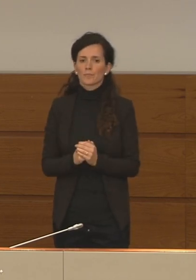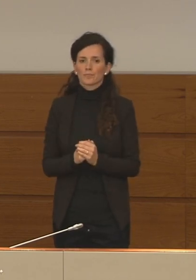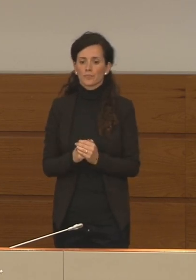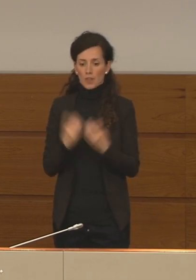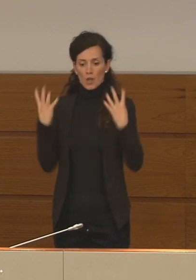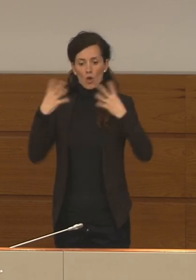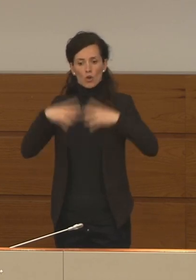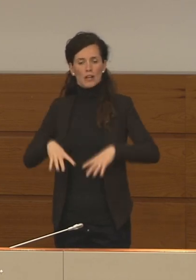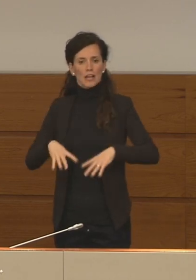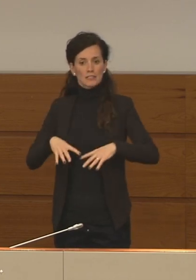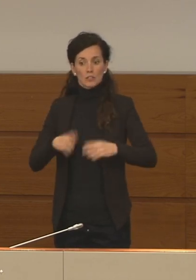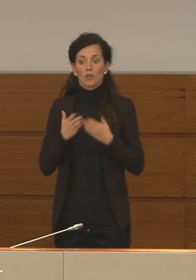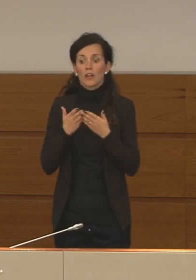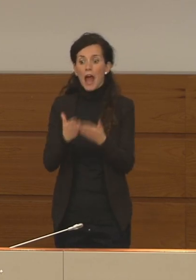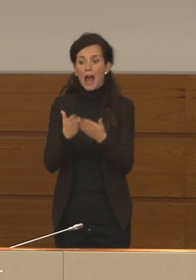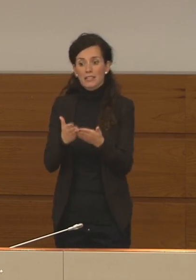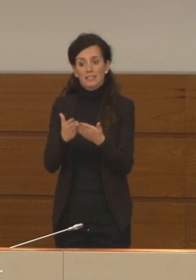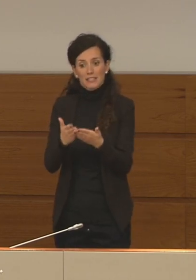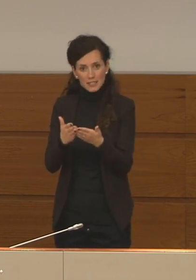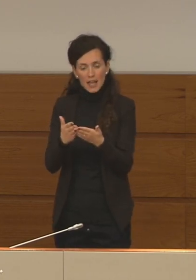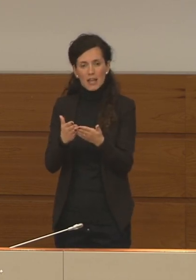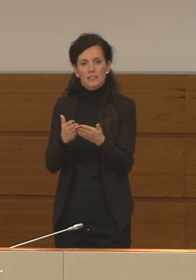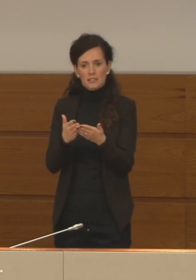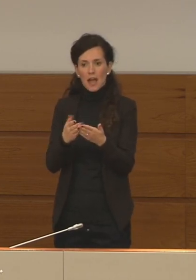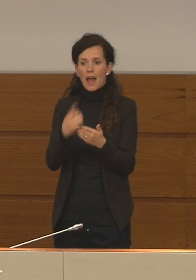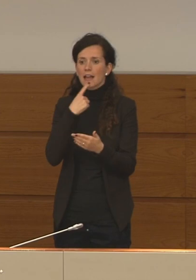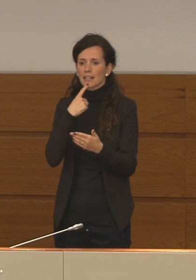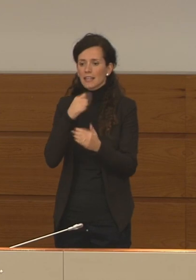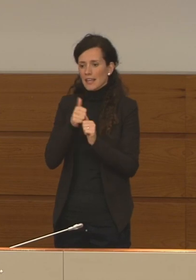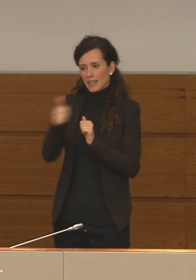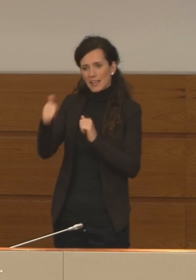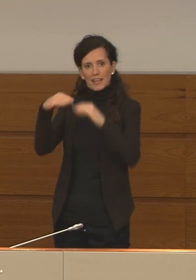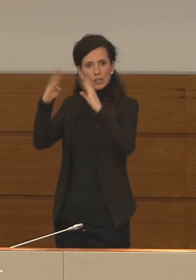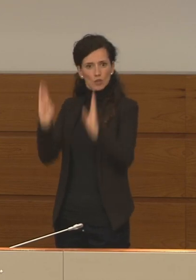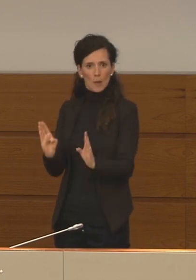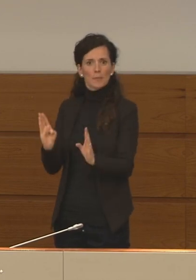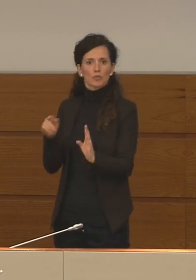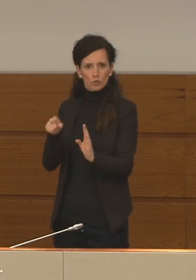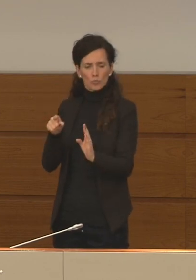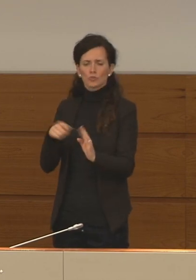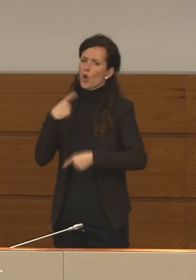dell'assistenza per chi è in isolamento domiciliare che dovesse aver